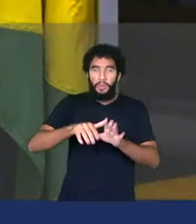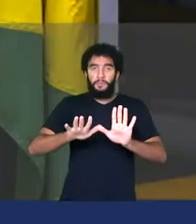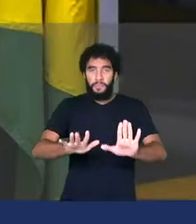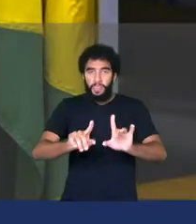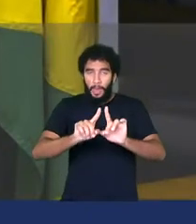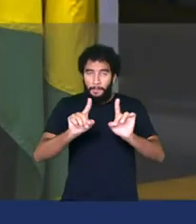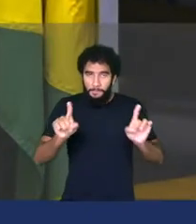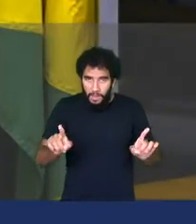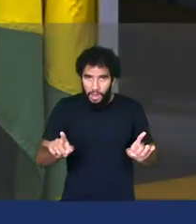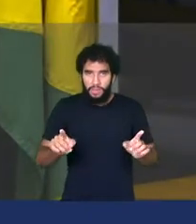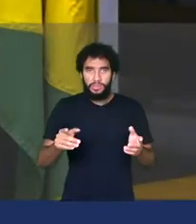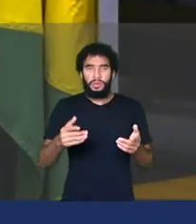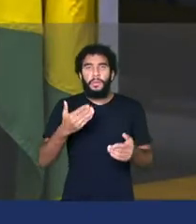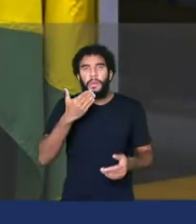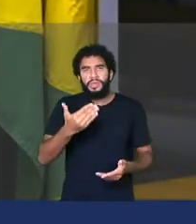90 ANOS DE VOTO FEMININO, MAS PARTICIPEM DA POLÍTICA,